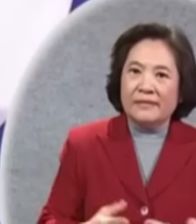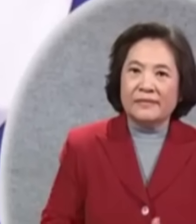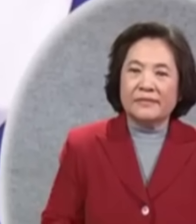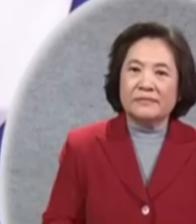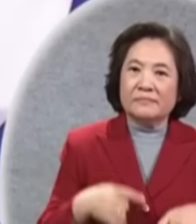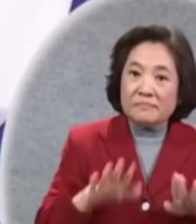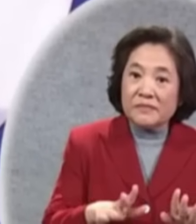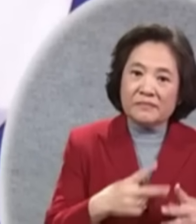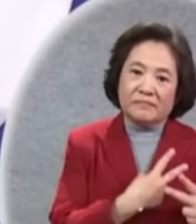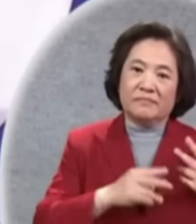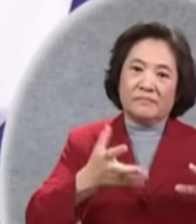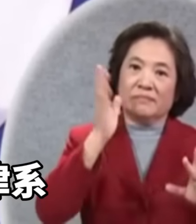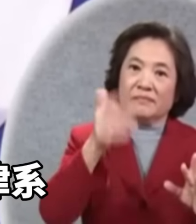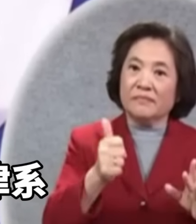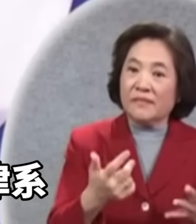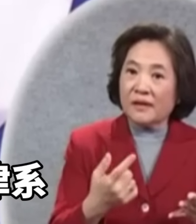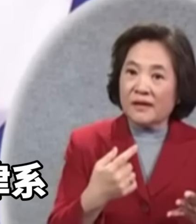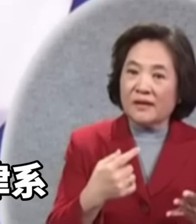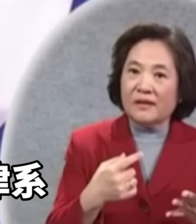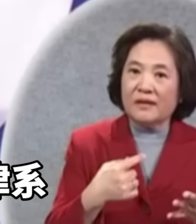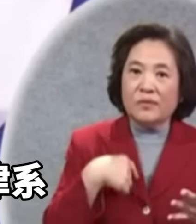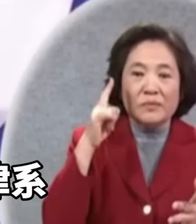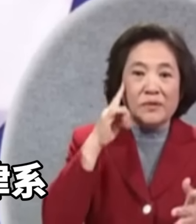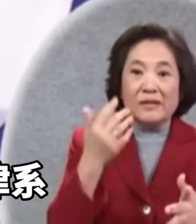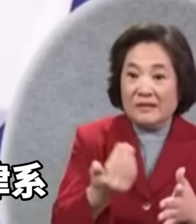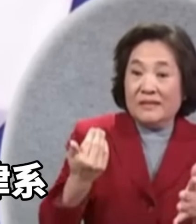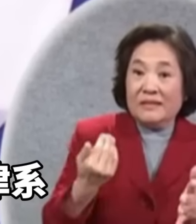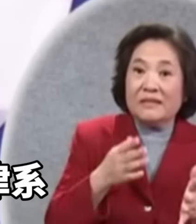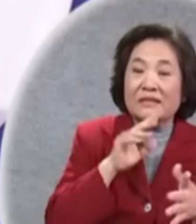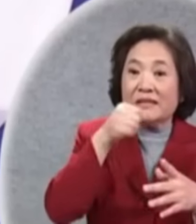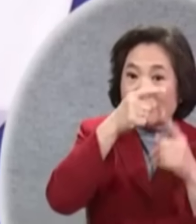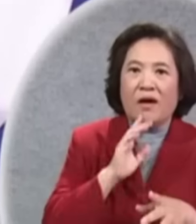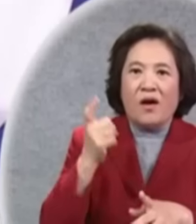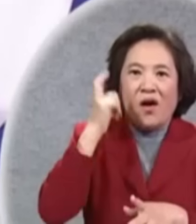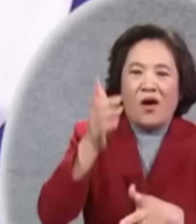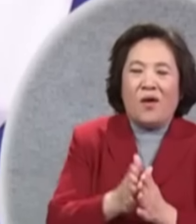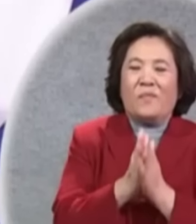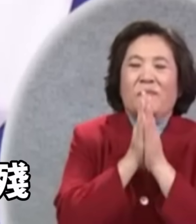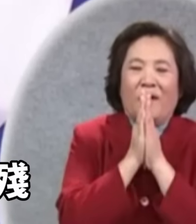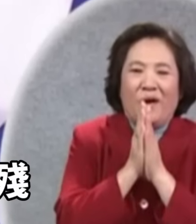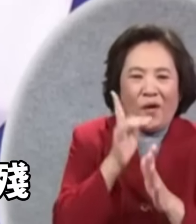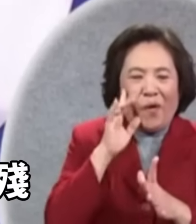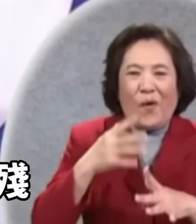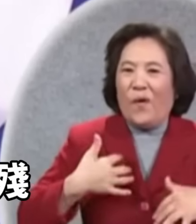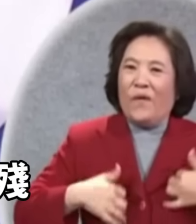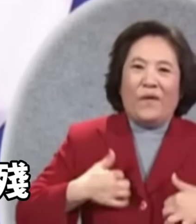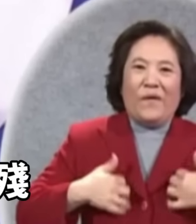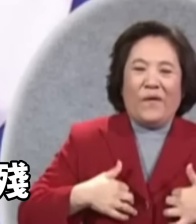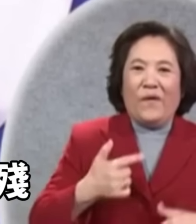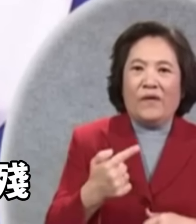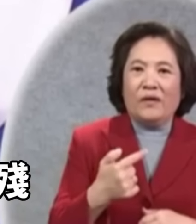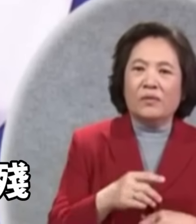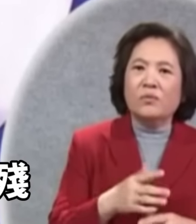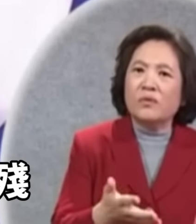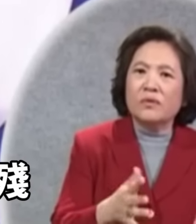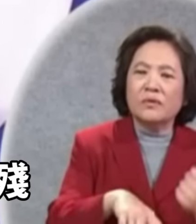現在蔡總統 我們剛離開了兩位總統是臺大法律系 為什麼臺大法律系幹總統不是腦殘